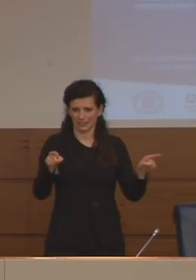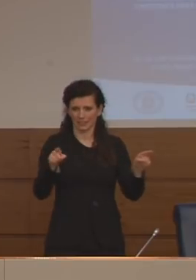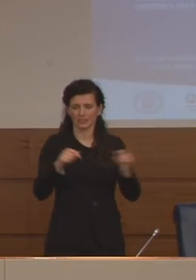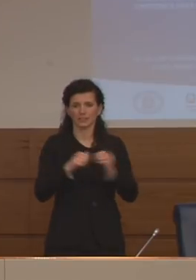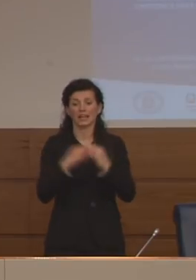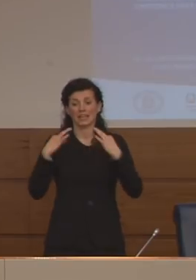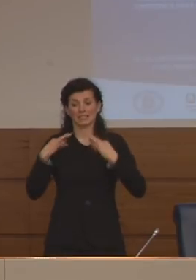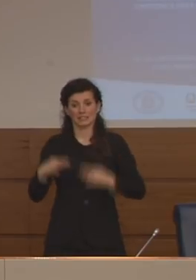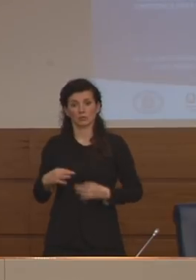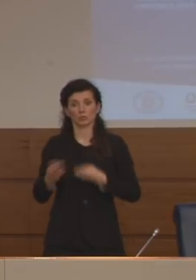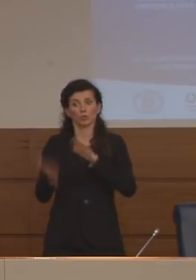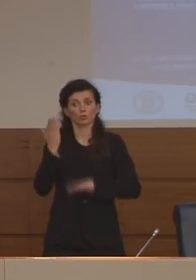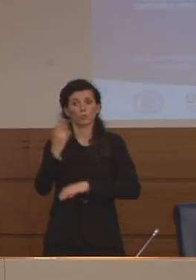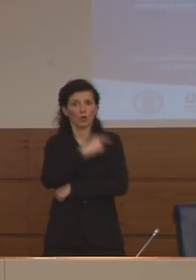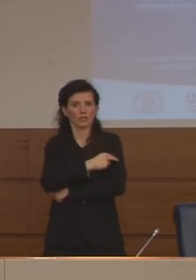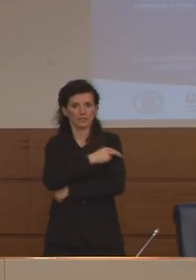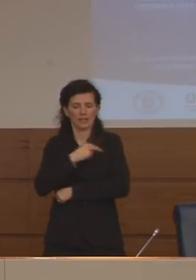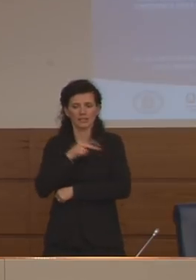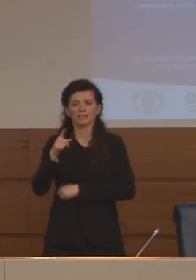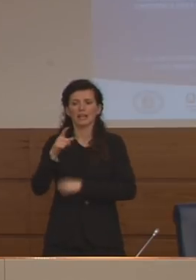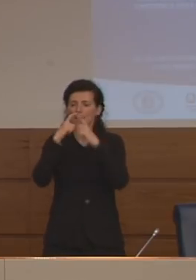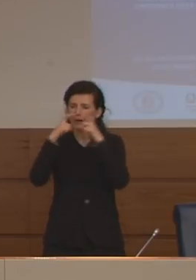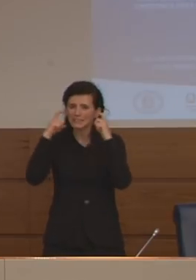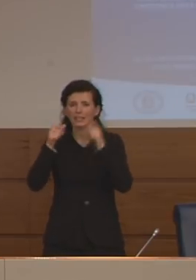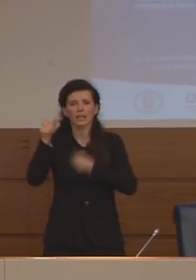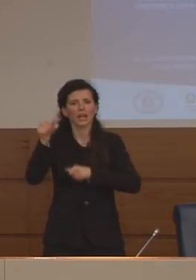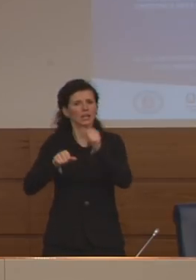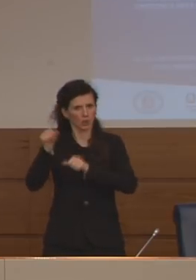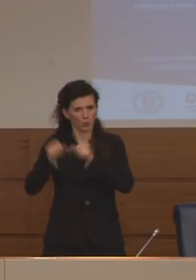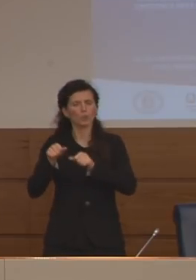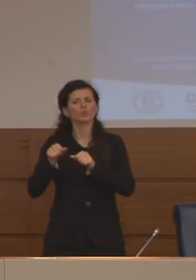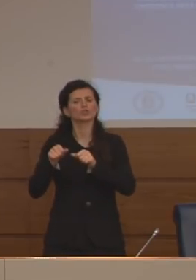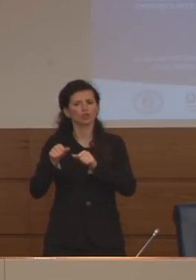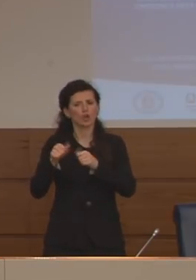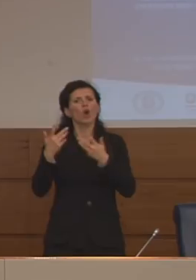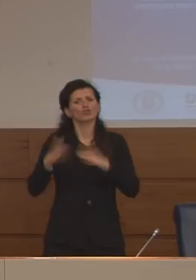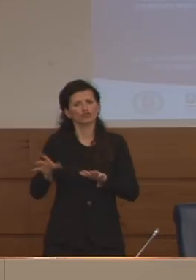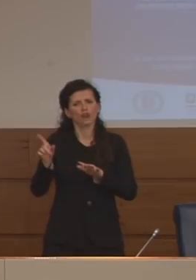chirurgiche, ha ricevuto una serie di richieste che vanno autorizzate.